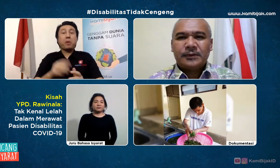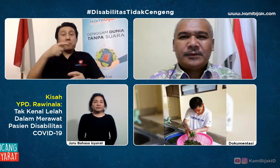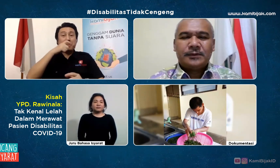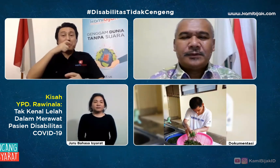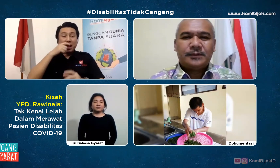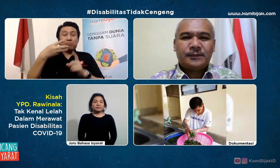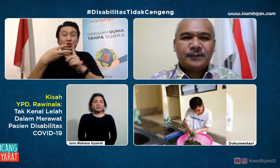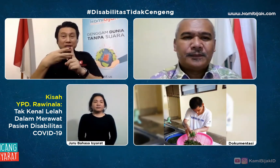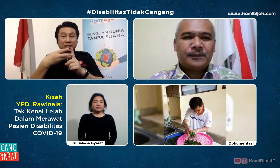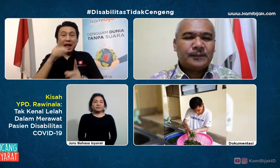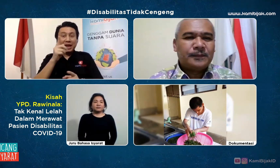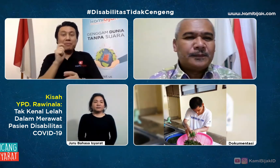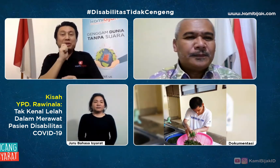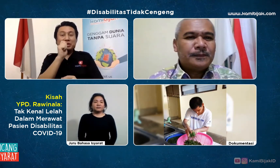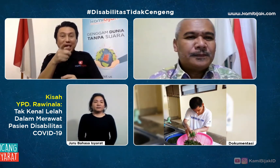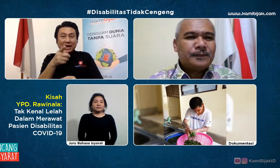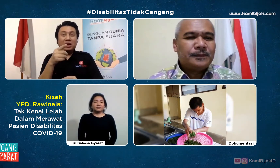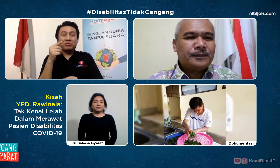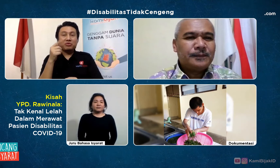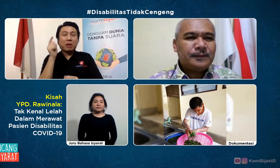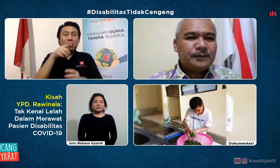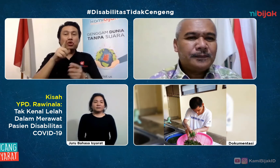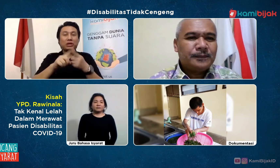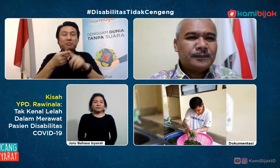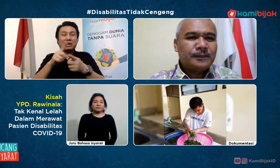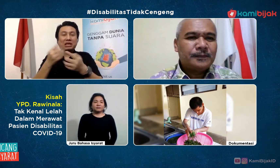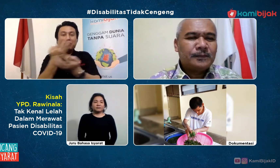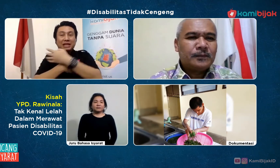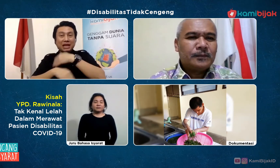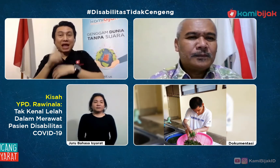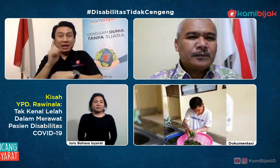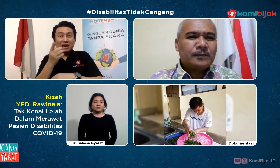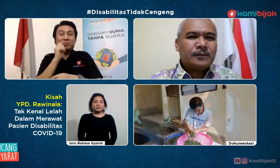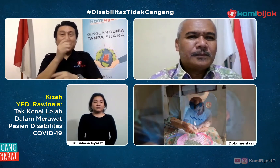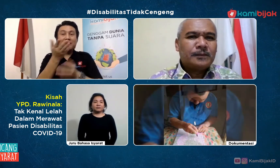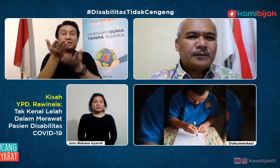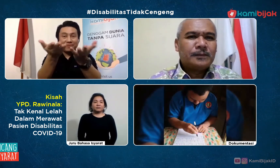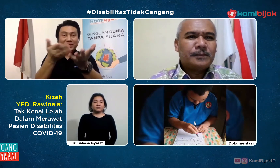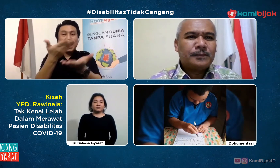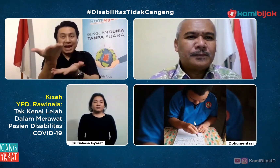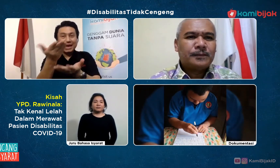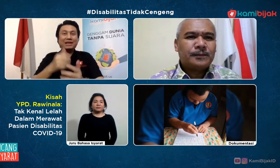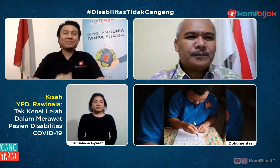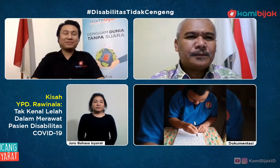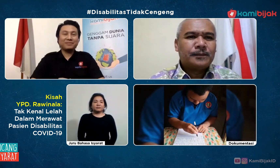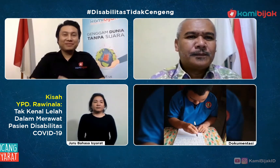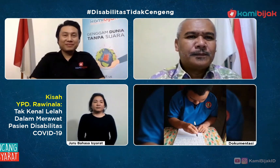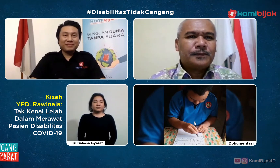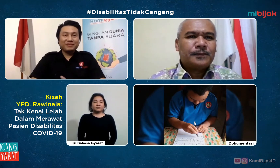Mungkin Bapak memiliki masukan yang bisa ditambahkan kepada para pemerhati kaum Disabilitas di Indonesia. silakan utarakan.